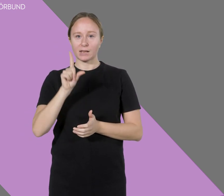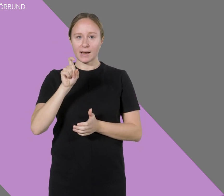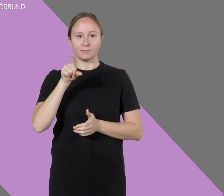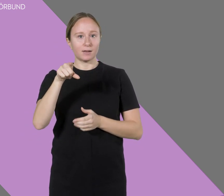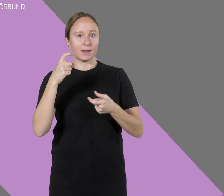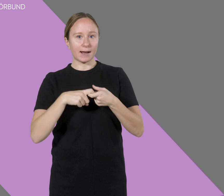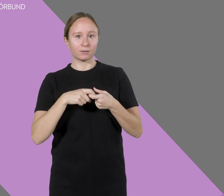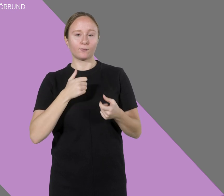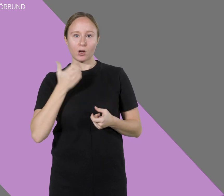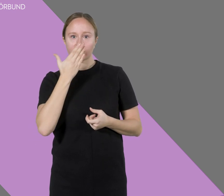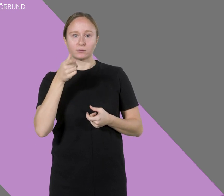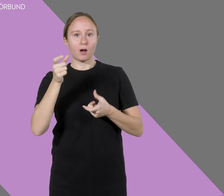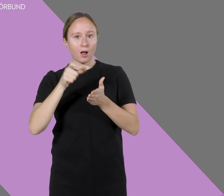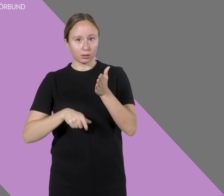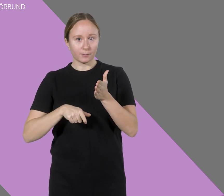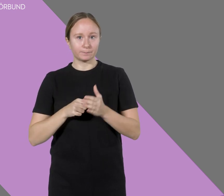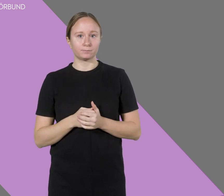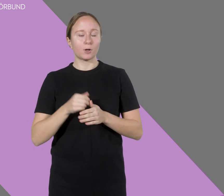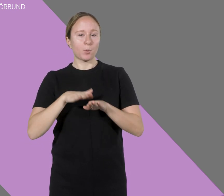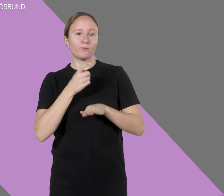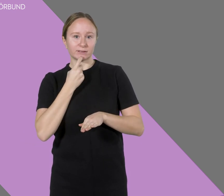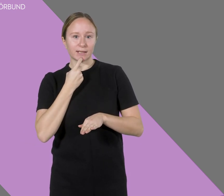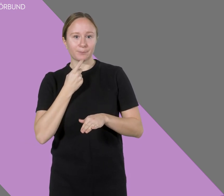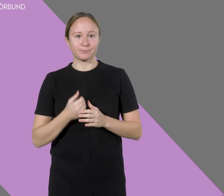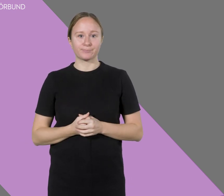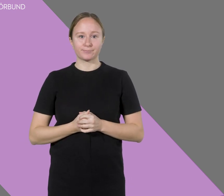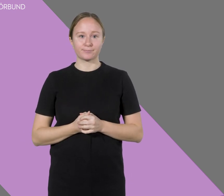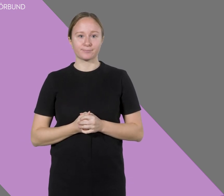Klicka på vidstående länk för att läsa artikeln (på finska).